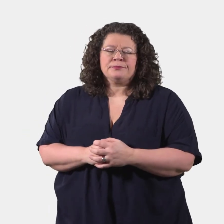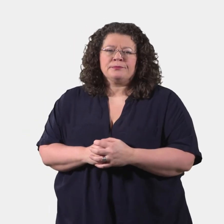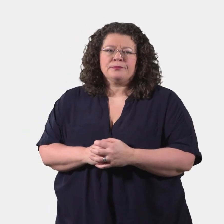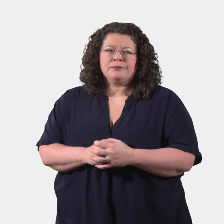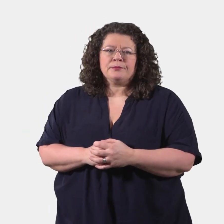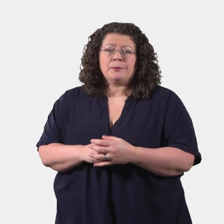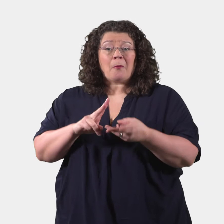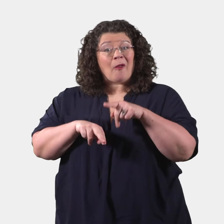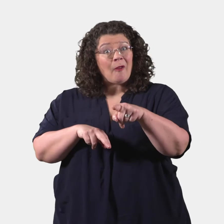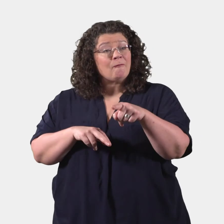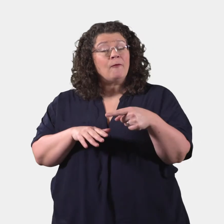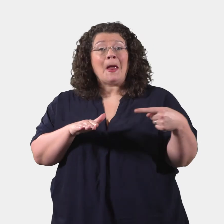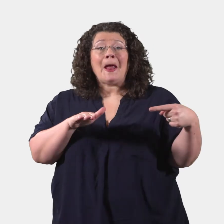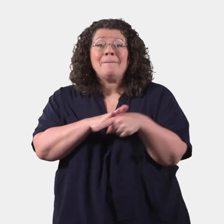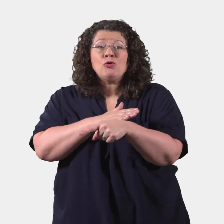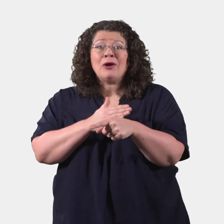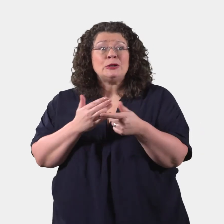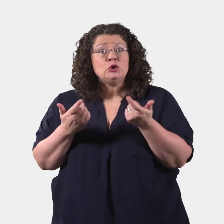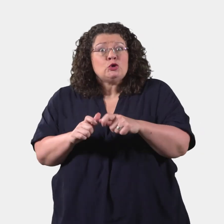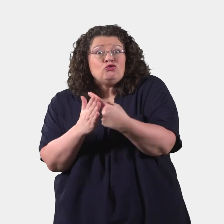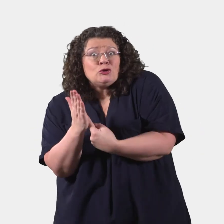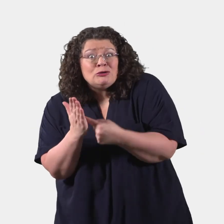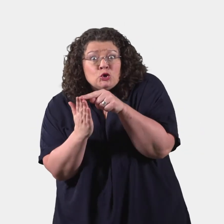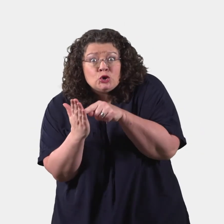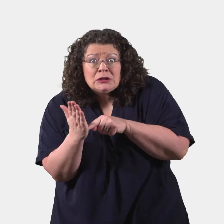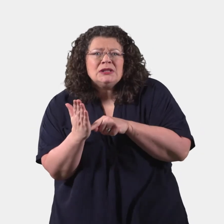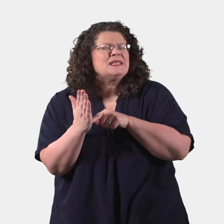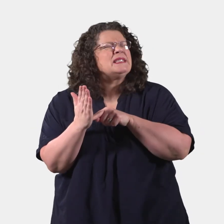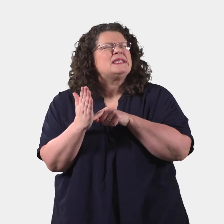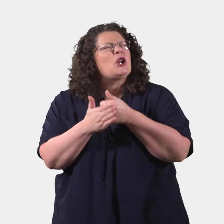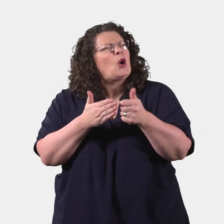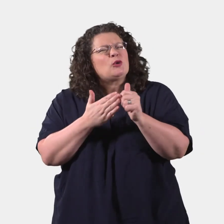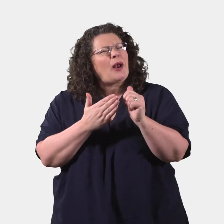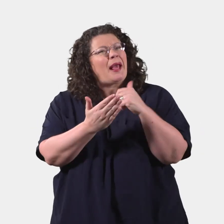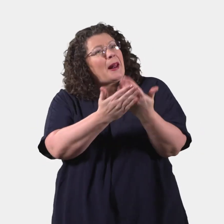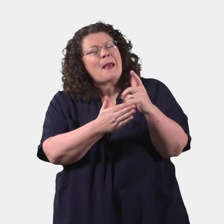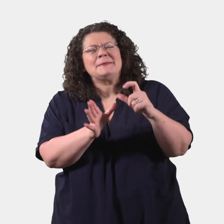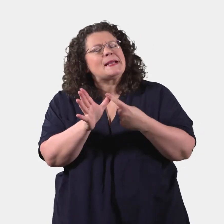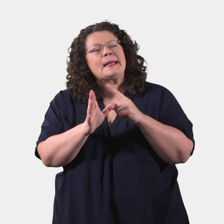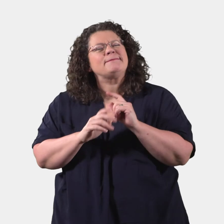Fel arfer ni allwch chi gael Lwfans Gofalwyr os oes cyfyngiadau ar fewn fudwyr arnoch chi.